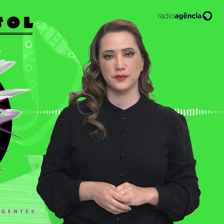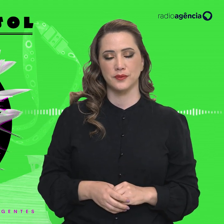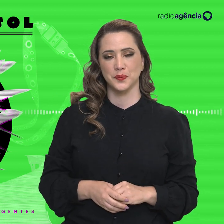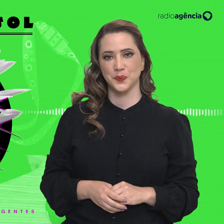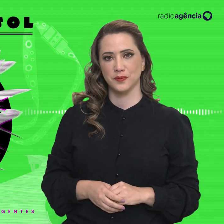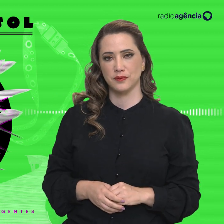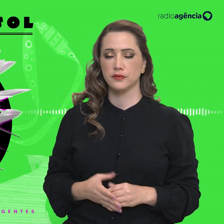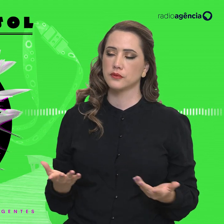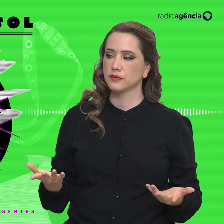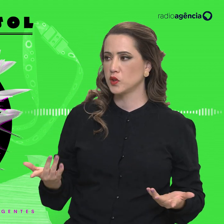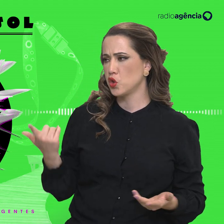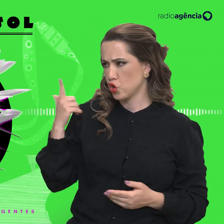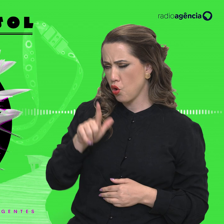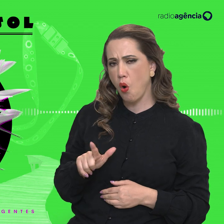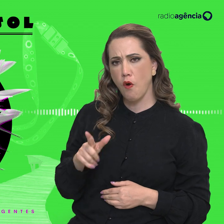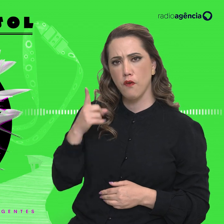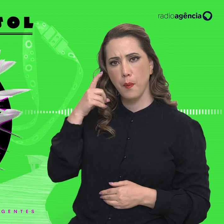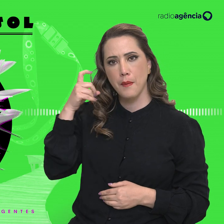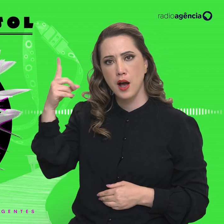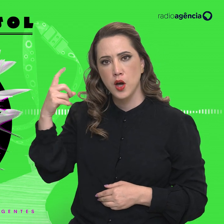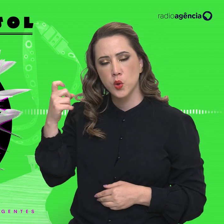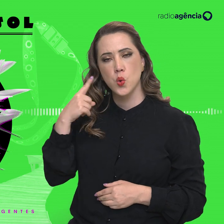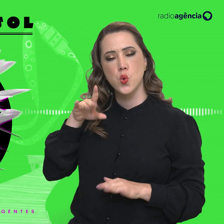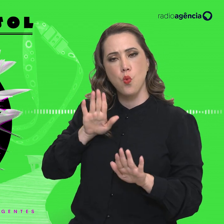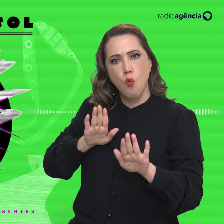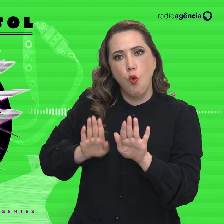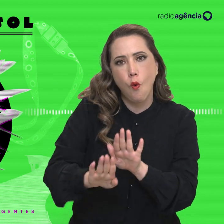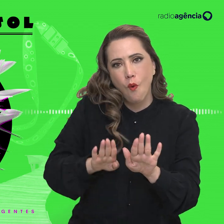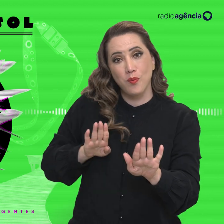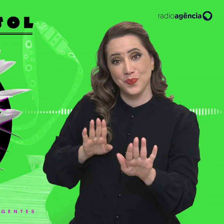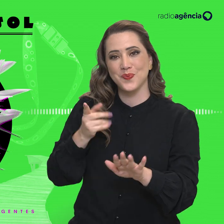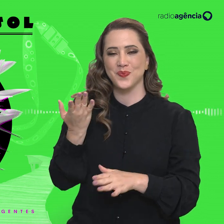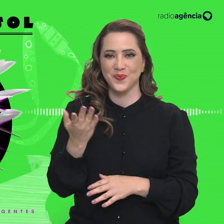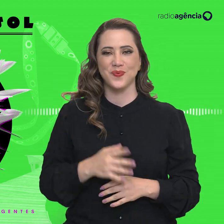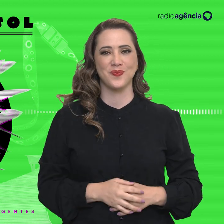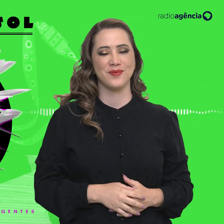[Patrícia] Sério? De novo isso? [som estilizado do “Humhum”] 🎶 [flashback - som de rebobinar] 🎶